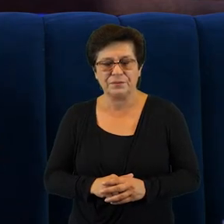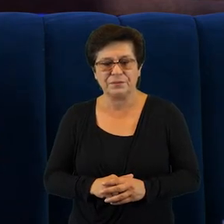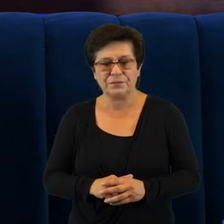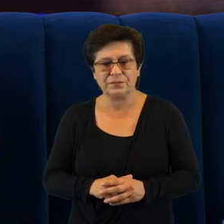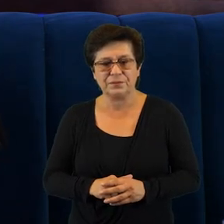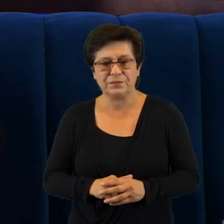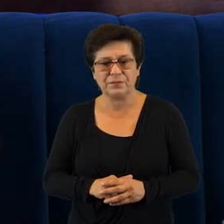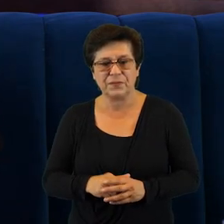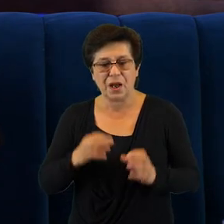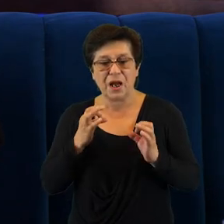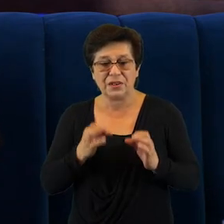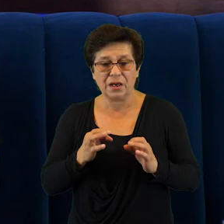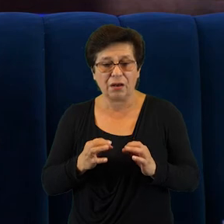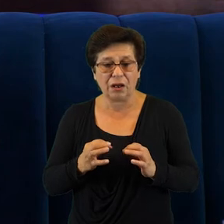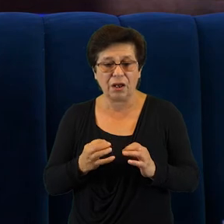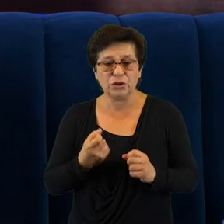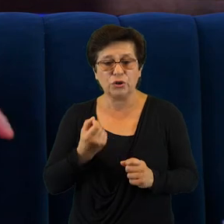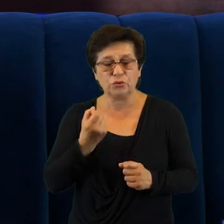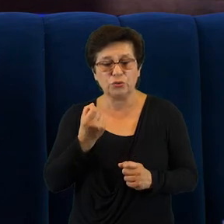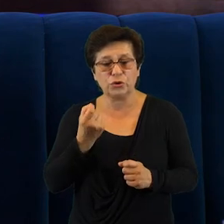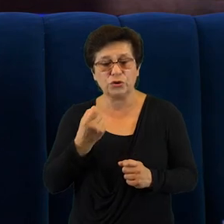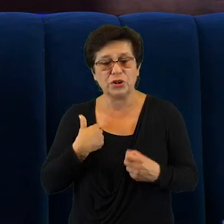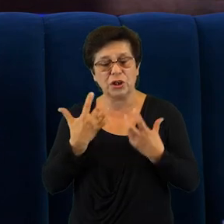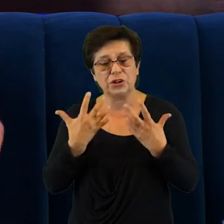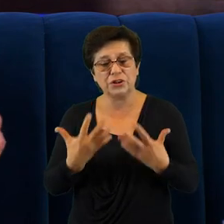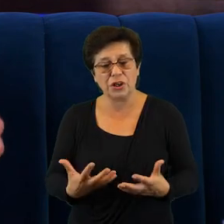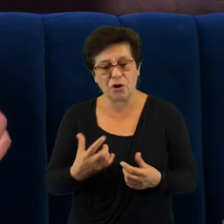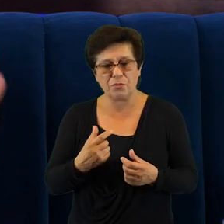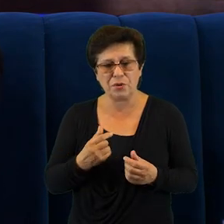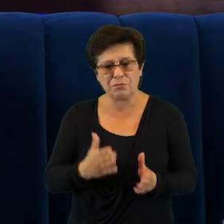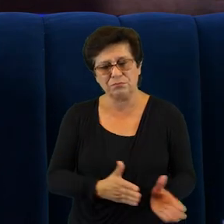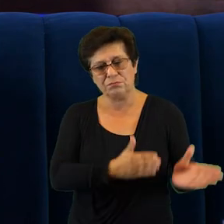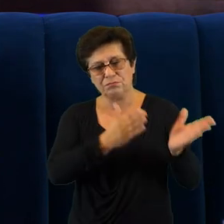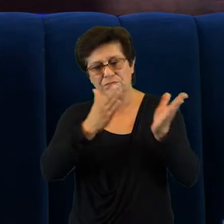I troszeczkę chciałbym przeskoczyć, co dzieje się dalej.